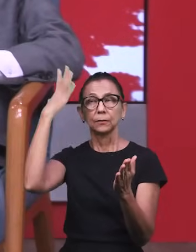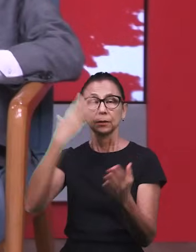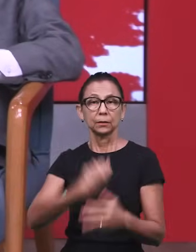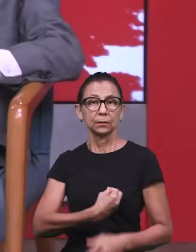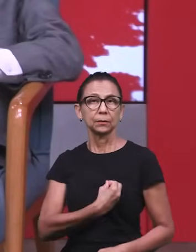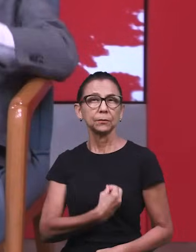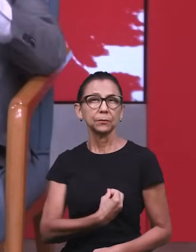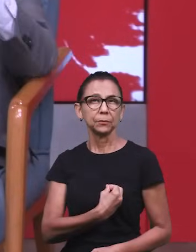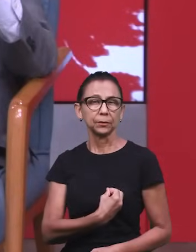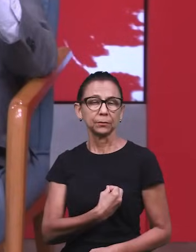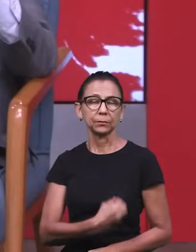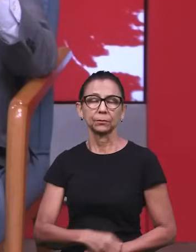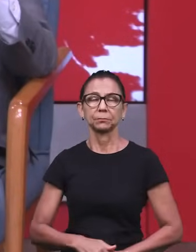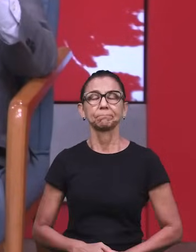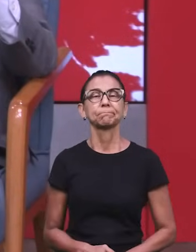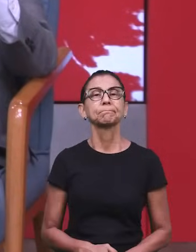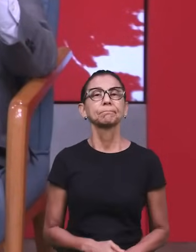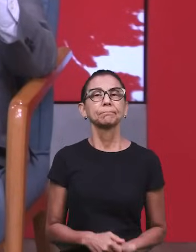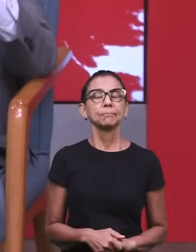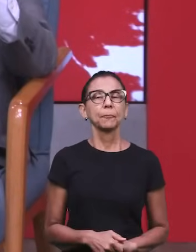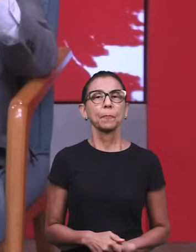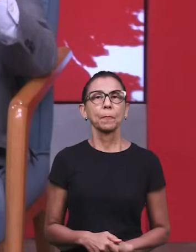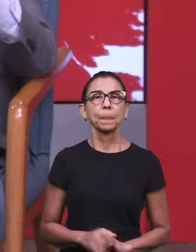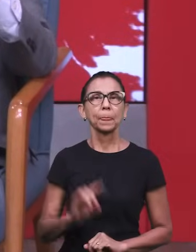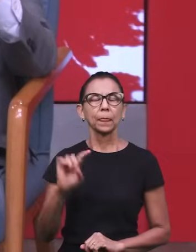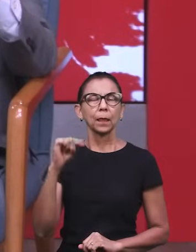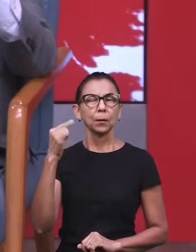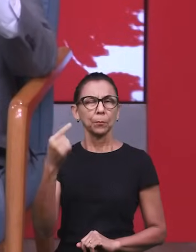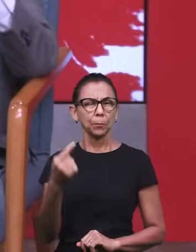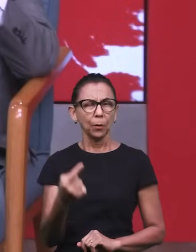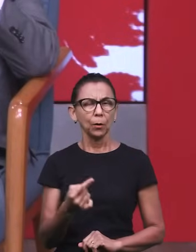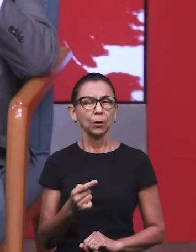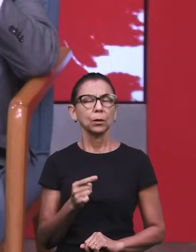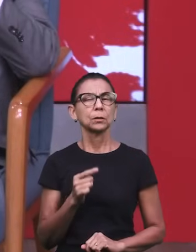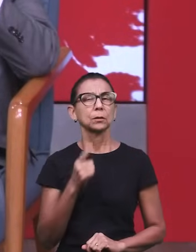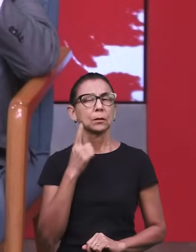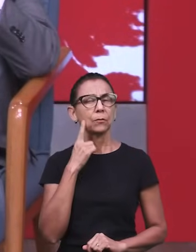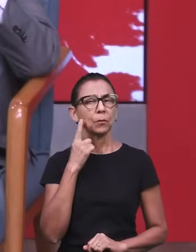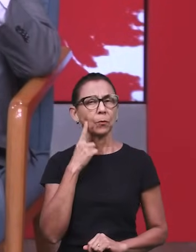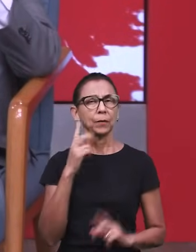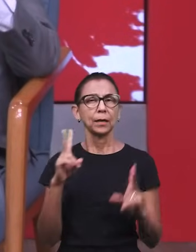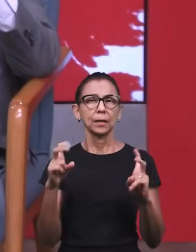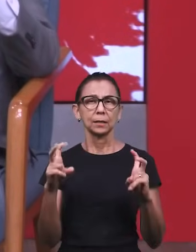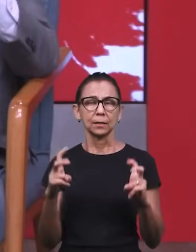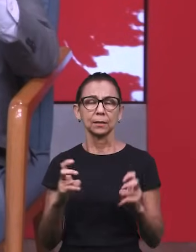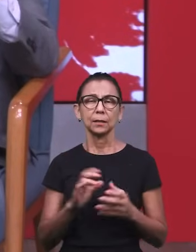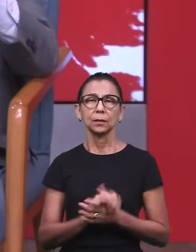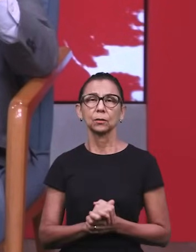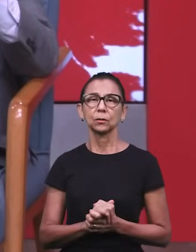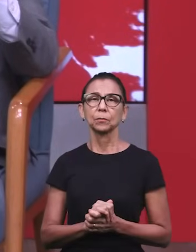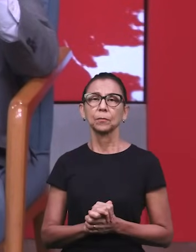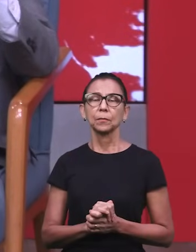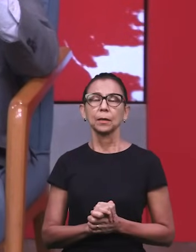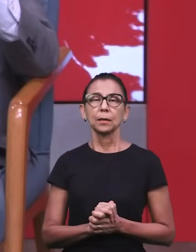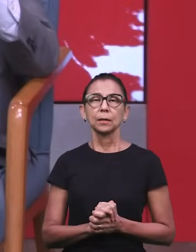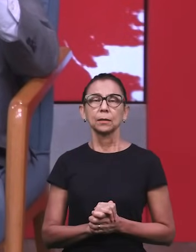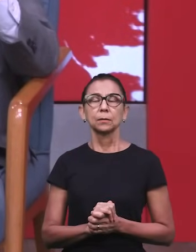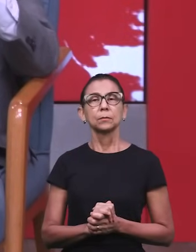e é um assunto nós vamos falar depois para mais para frente sobre aquele texto lá de Hebreus e e